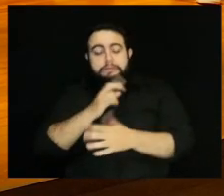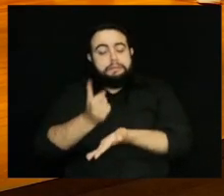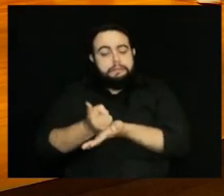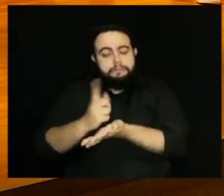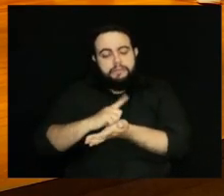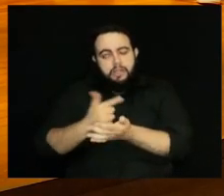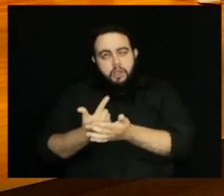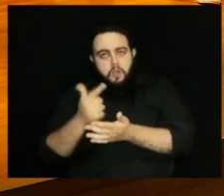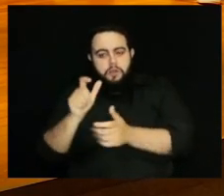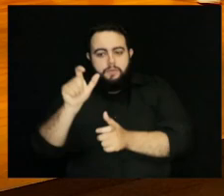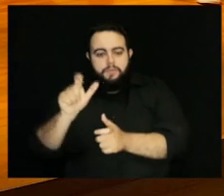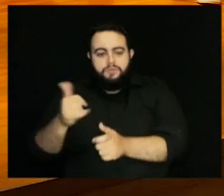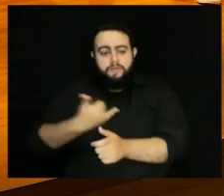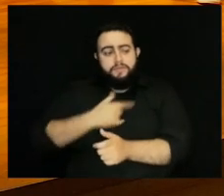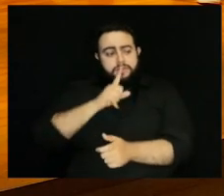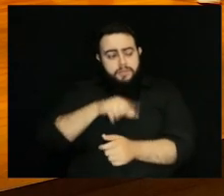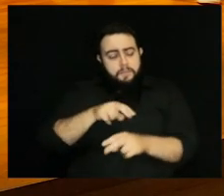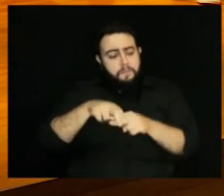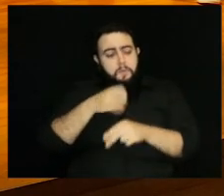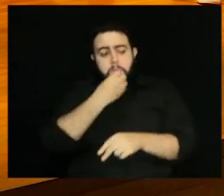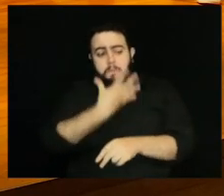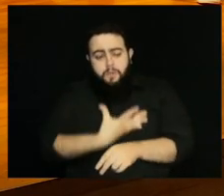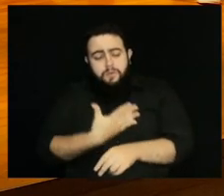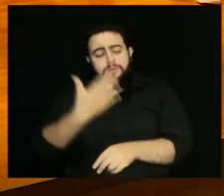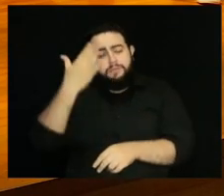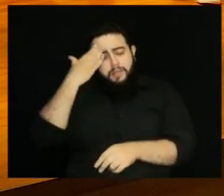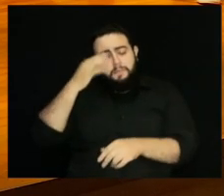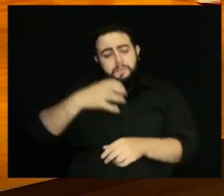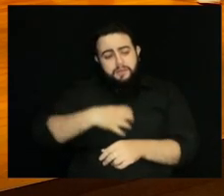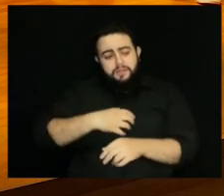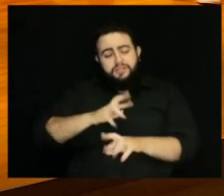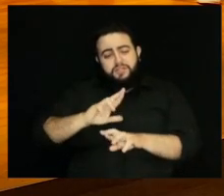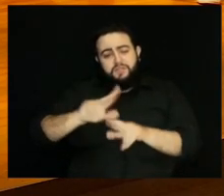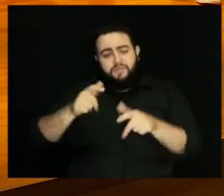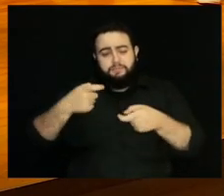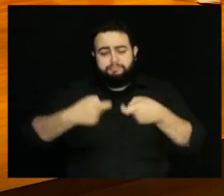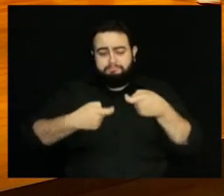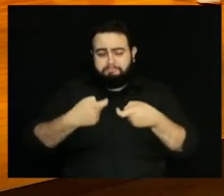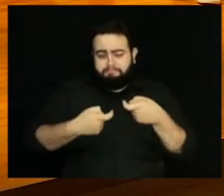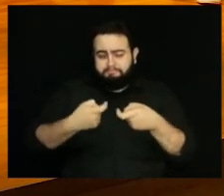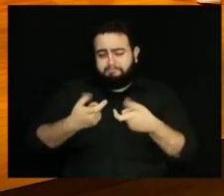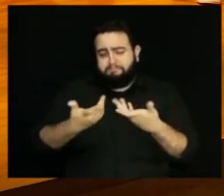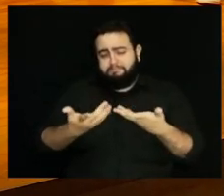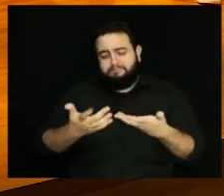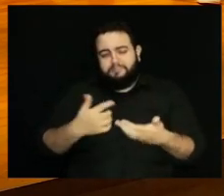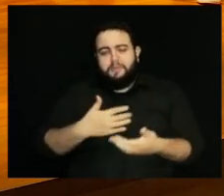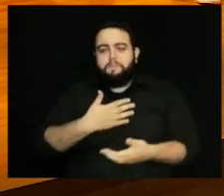dizendo que é pro nosso bem, que sabe um jeito diferente de fazer neném. Meu amigo a felicidade